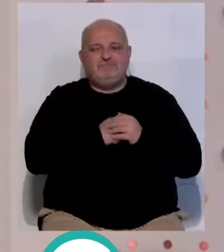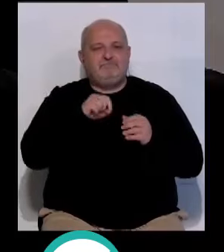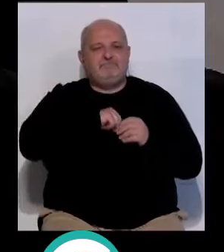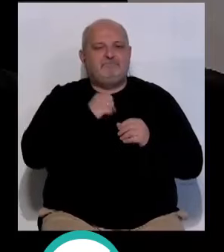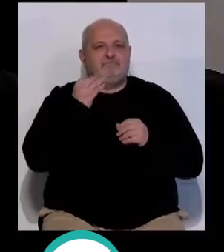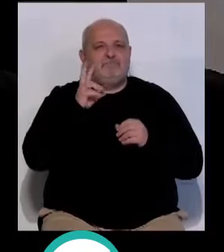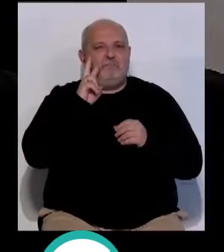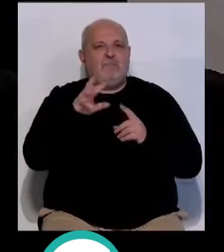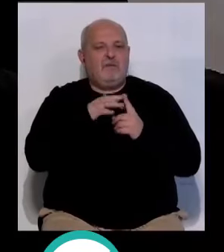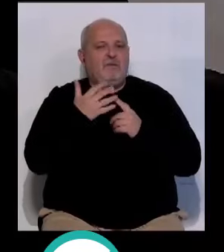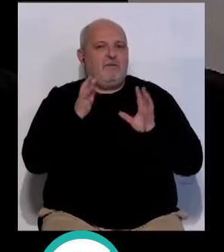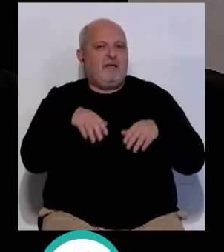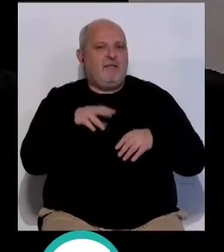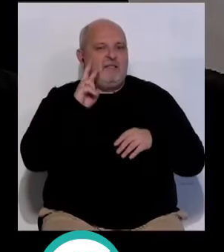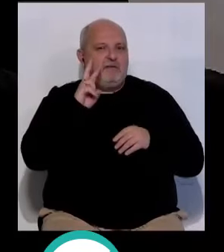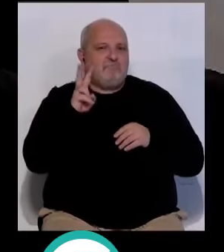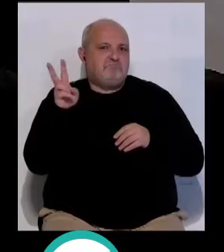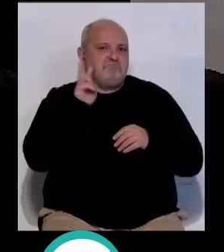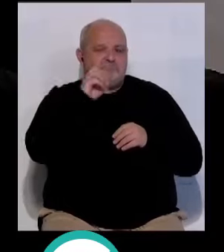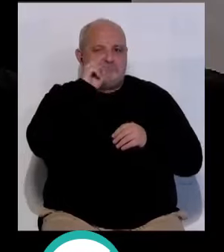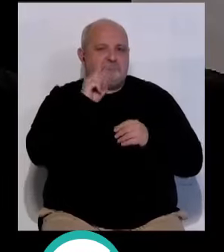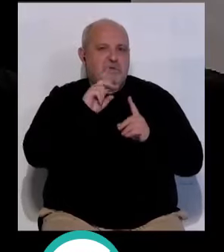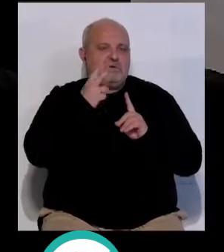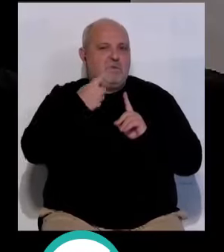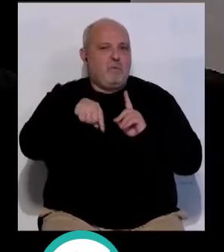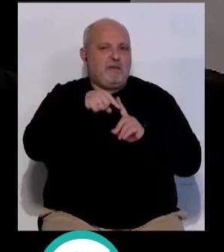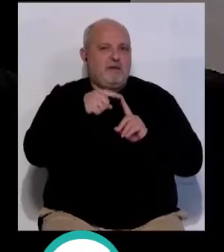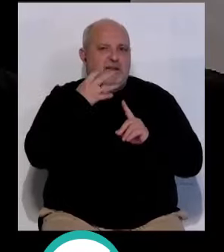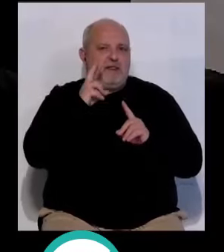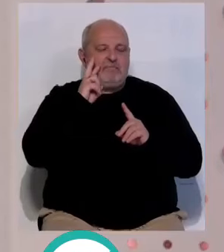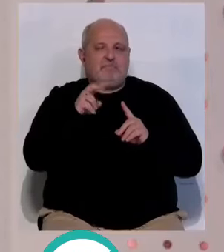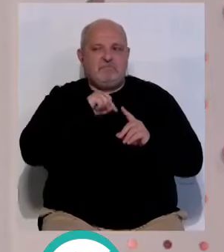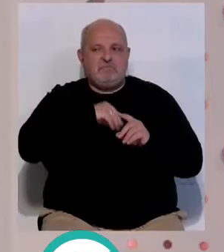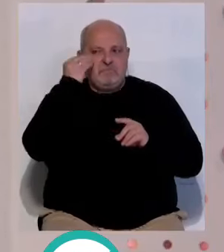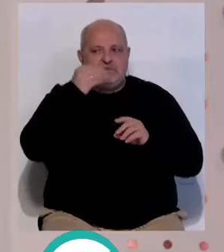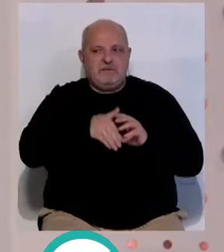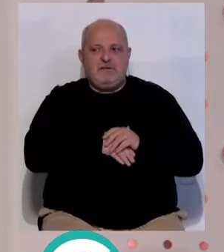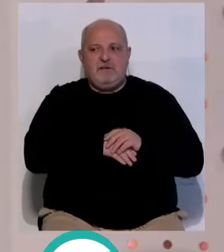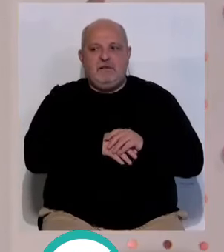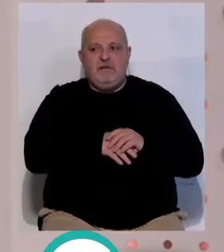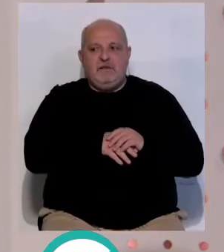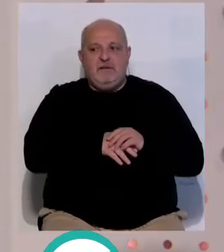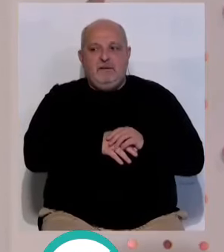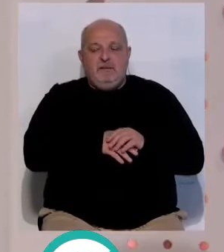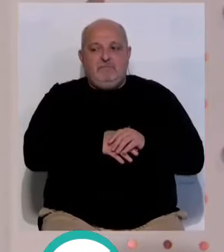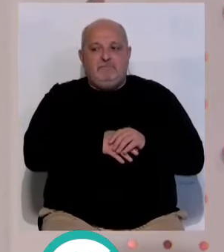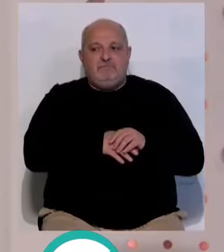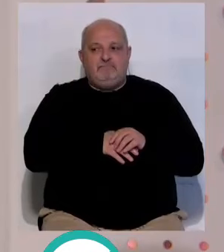Cómo ves la situación del equipo con la segunda vuelta por delante A qué nos agarramos bueno de